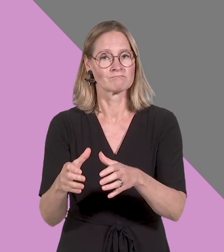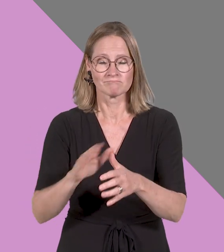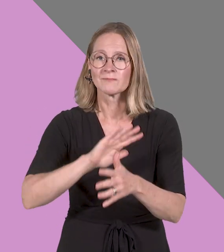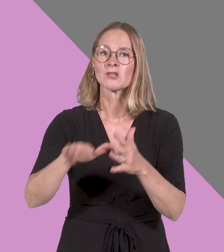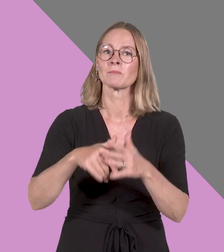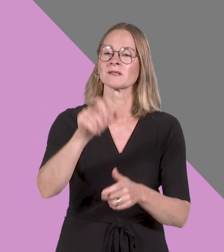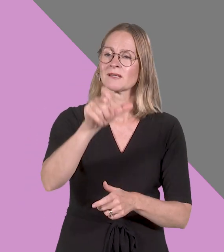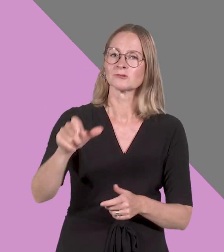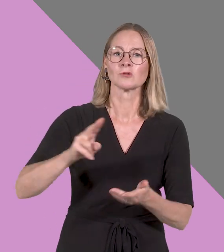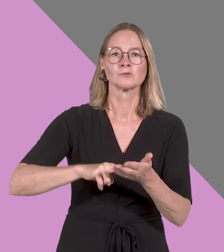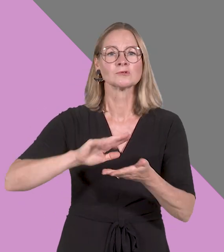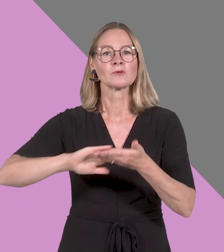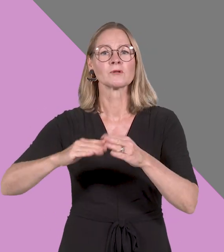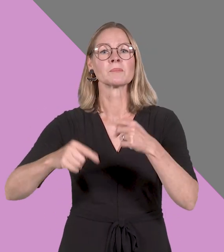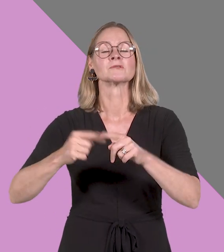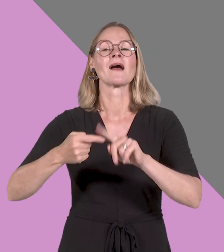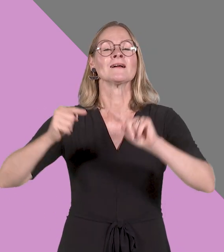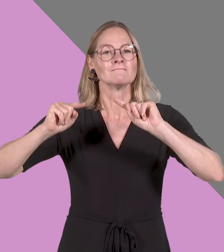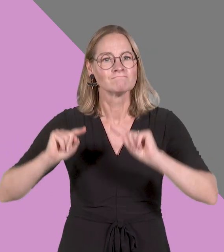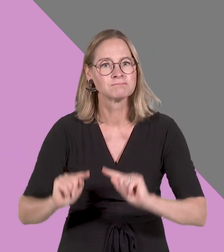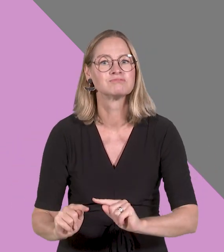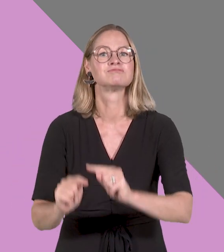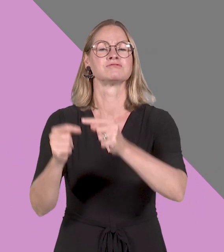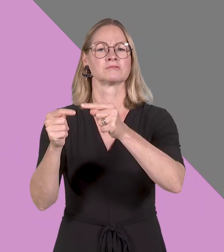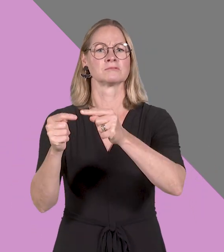viittomakielisten totuus- ja sovintoprosessin käynnistämiseksi.